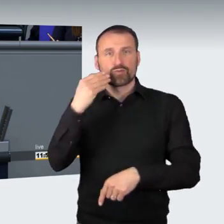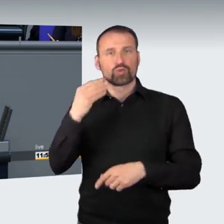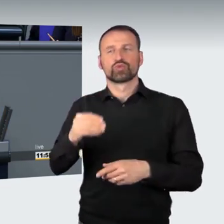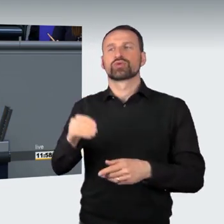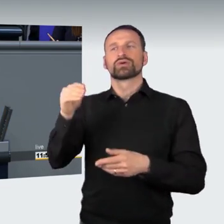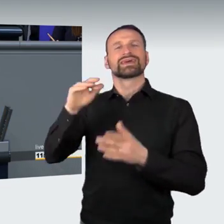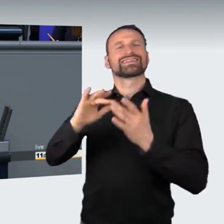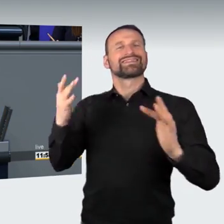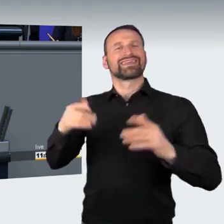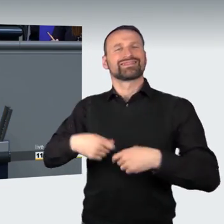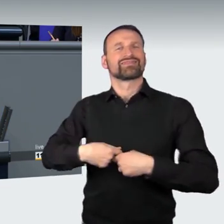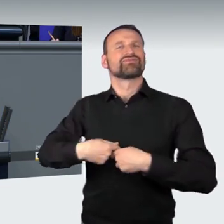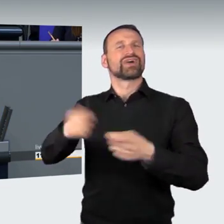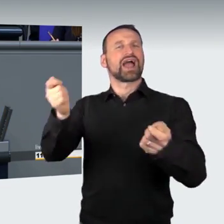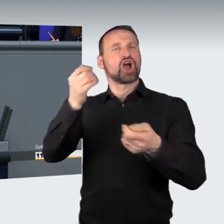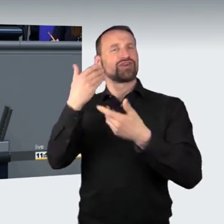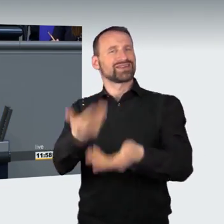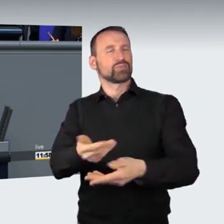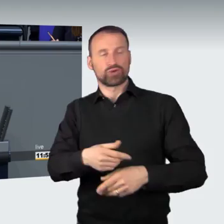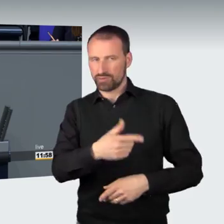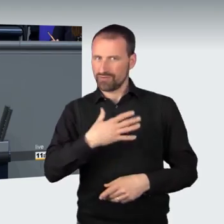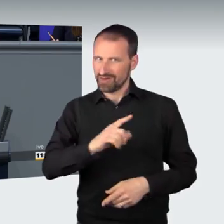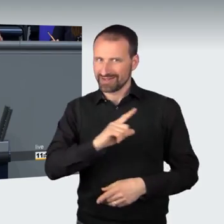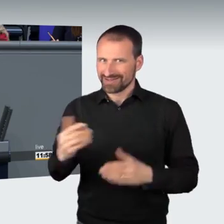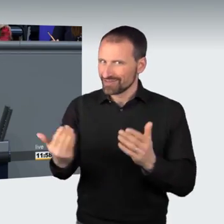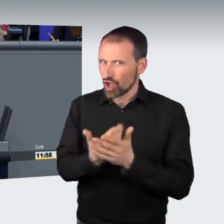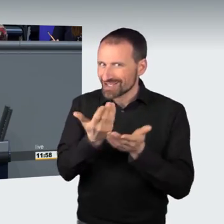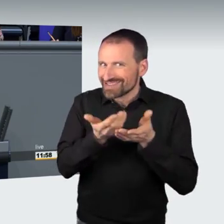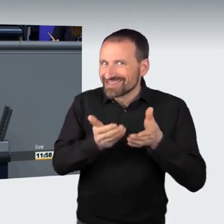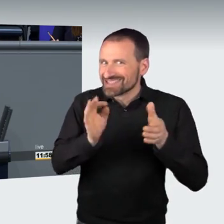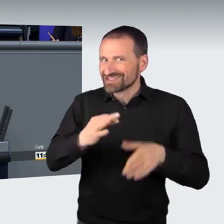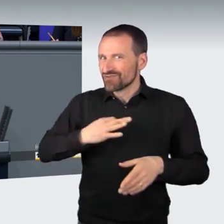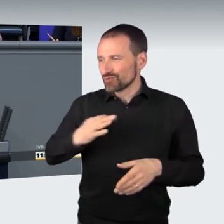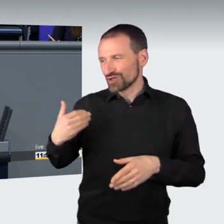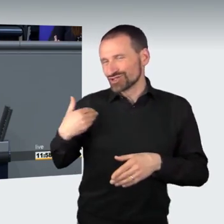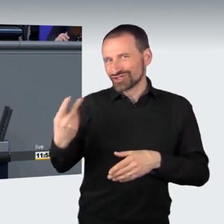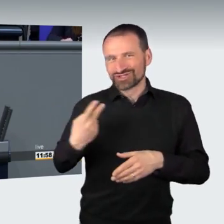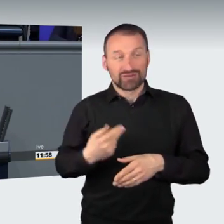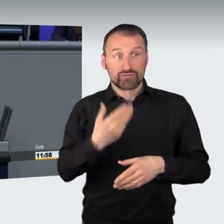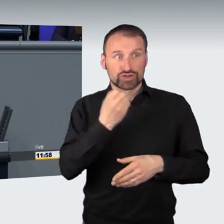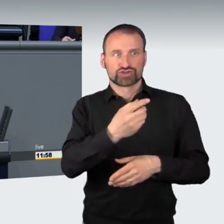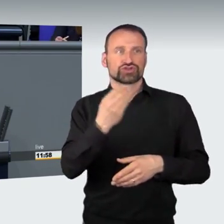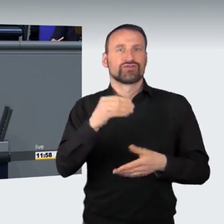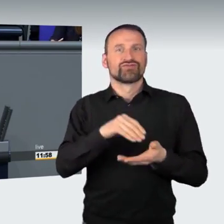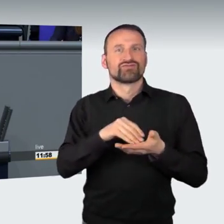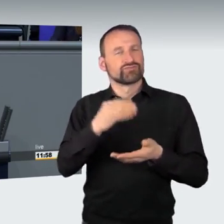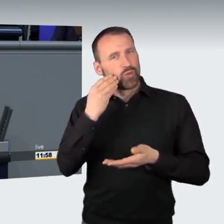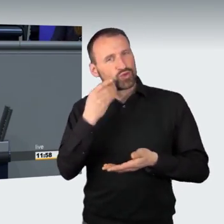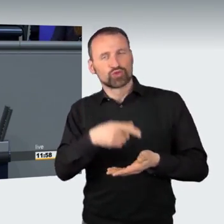wohl kein neues Nest bauen, sondern es ging ihm darum, die Wohnung möglichst teuer zu verkaufen, da konnte er ohne